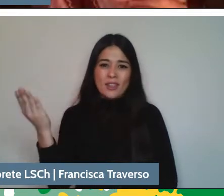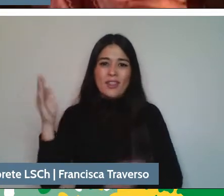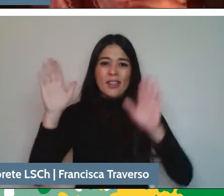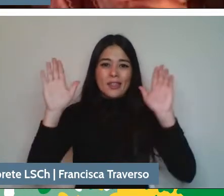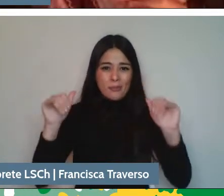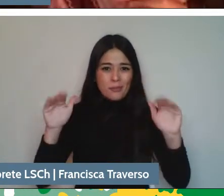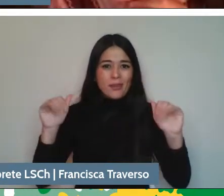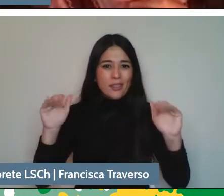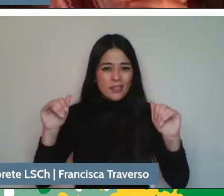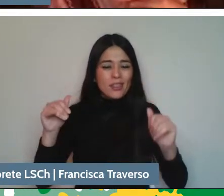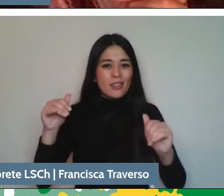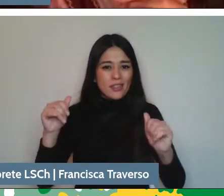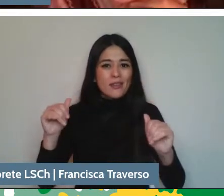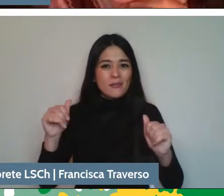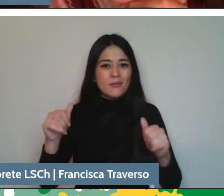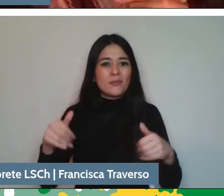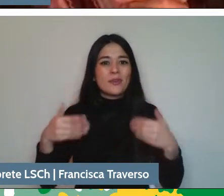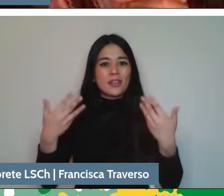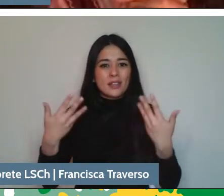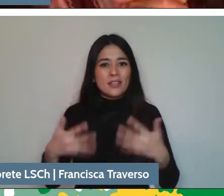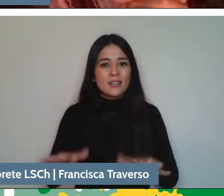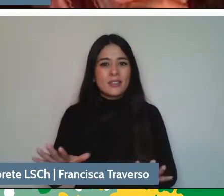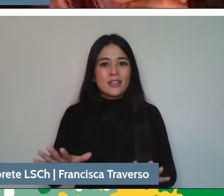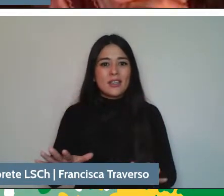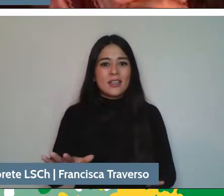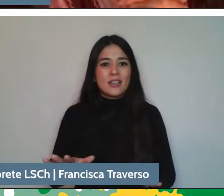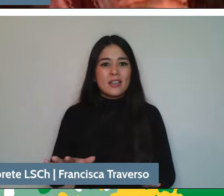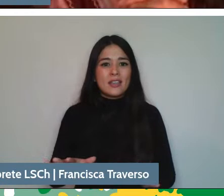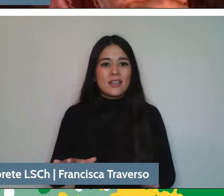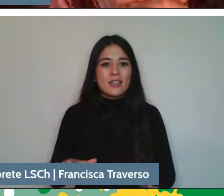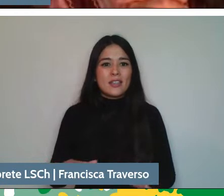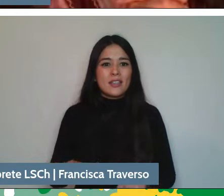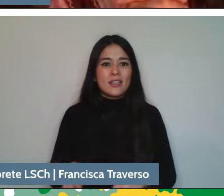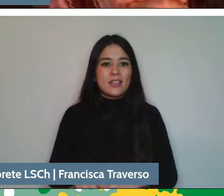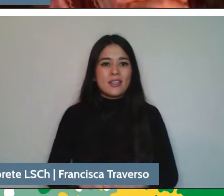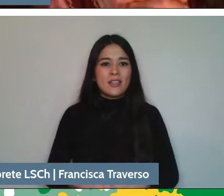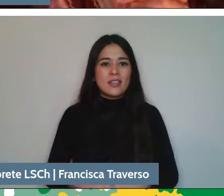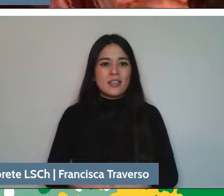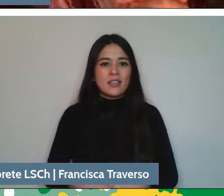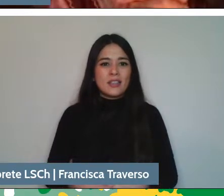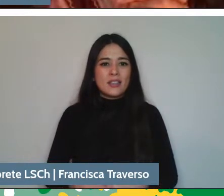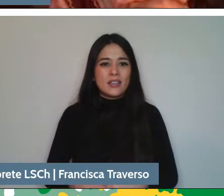porque exactamente a las...